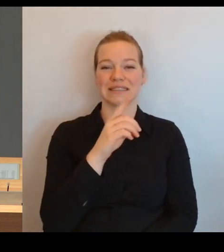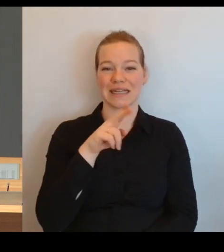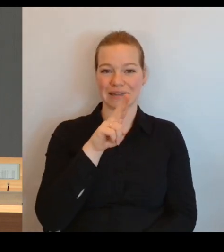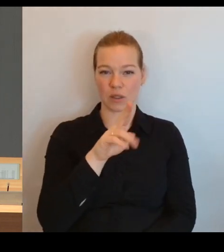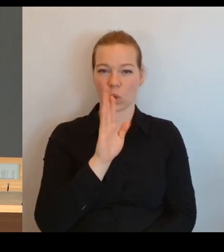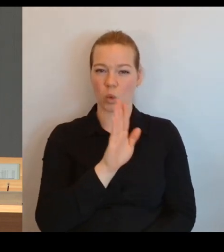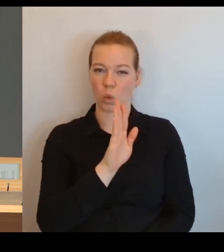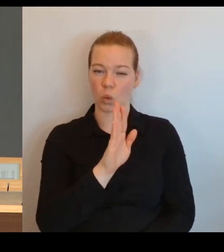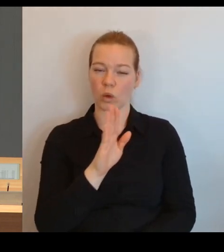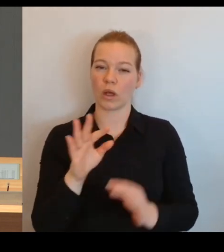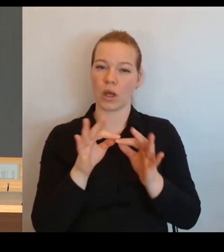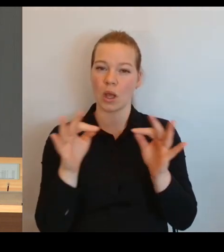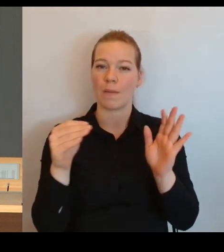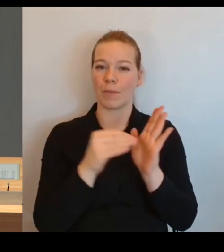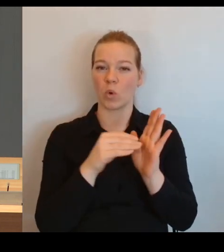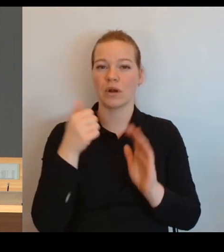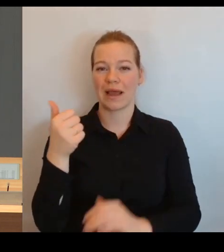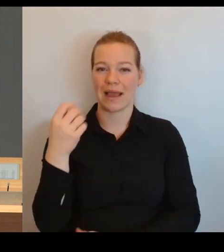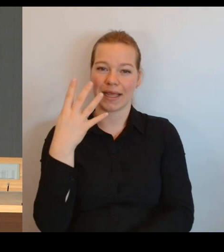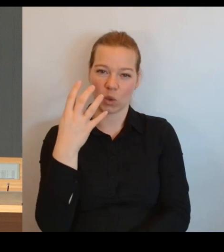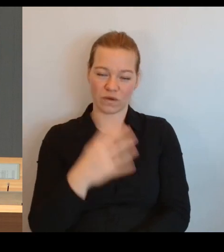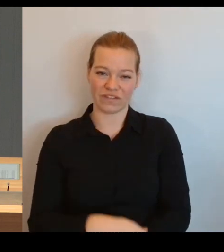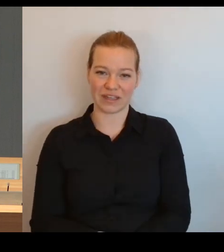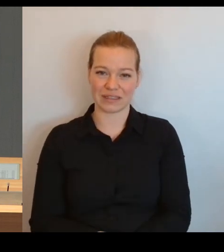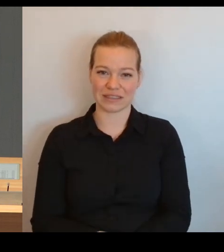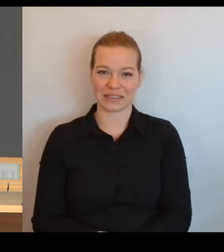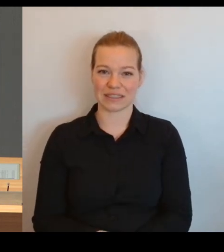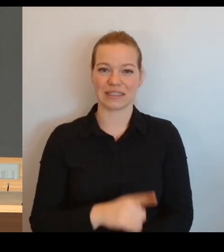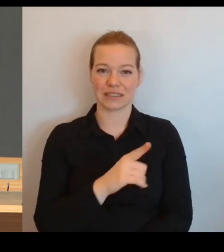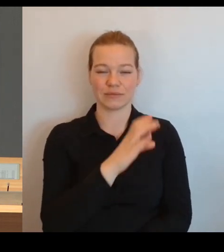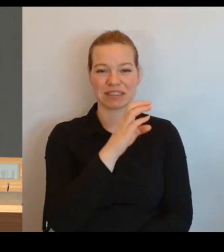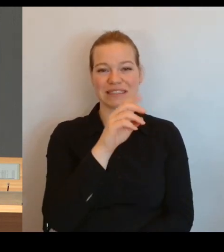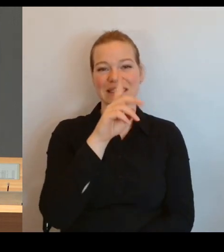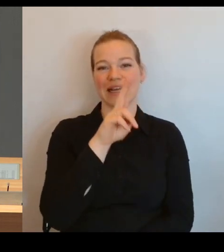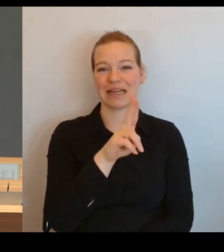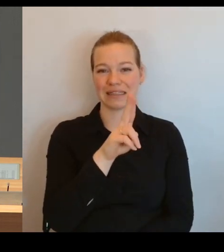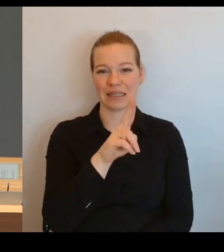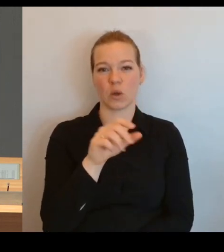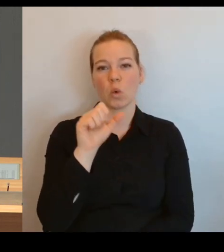der Fraktion der SPD Drucksache 19/15 20 Rechtssicherheit auch für